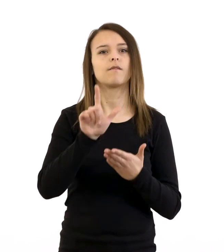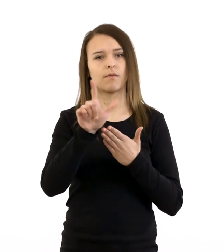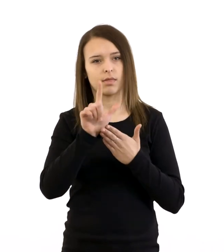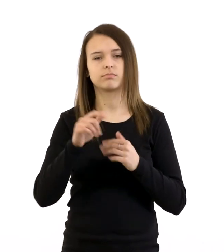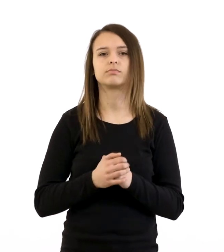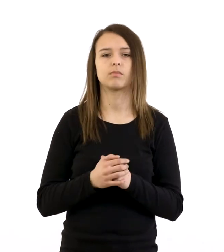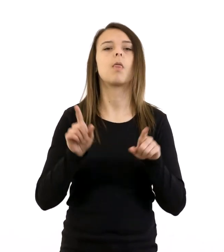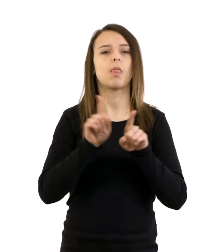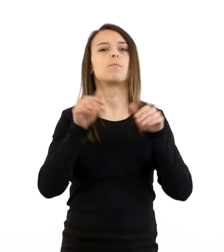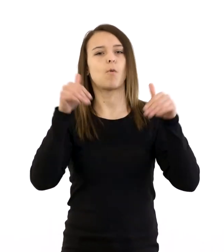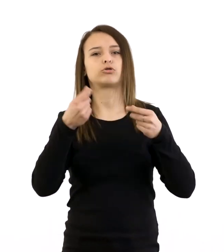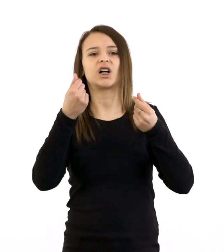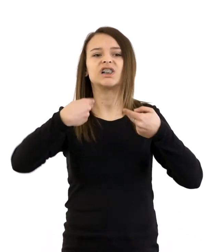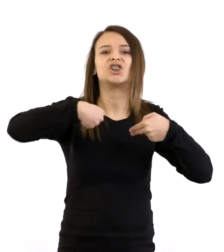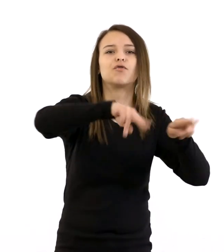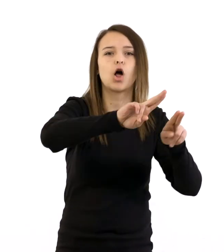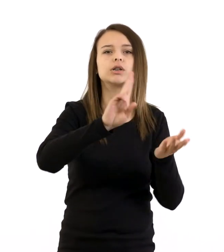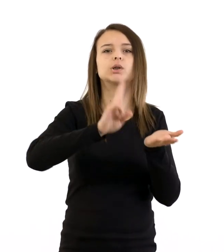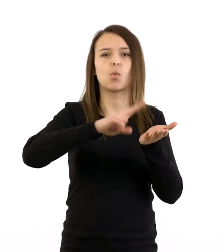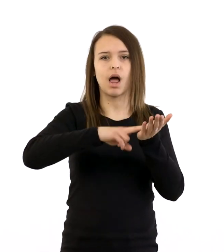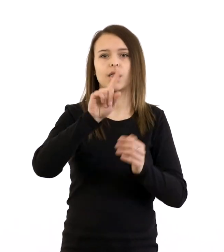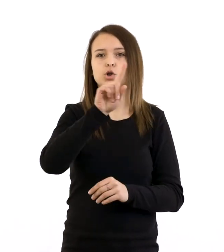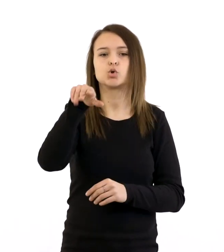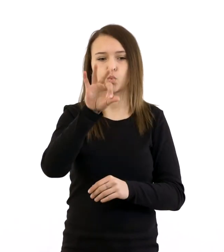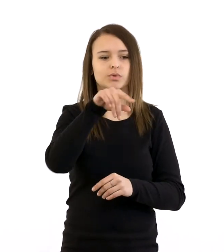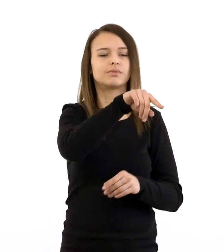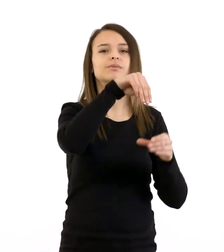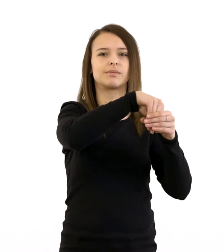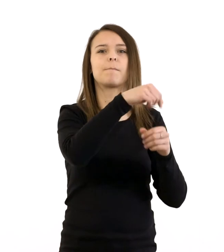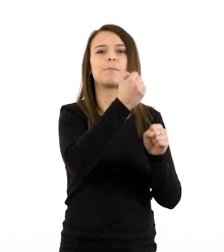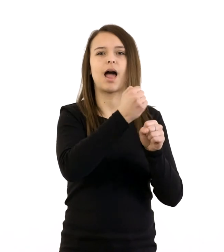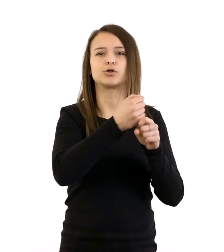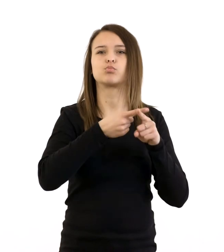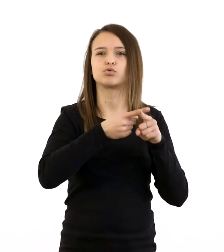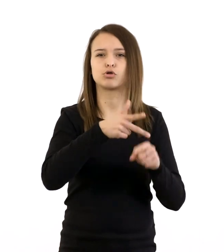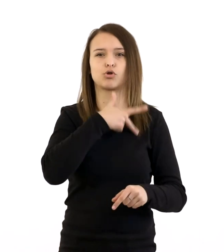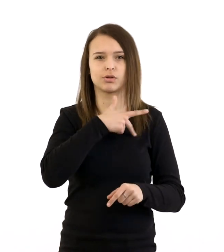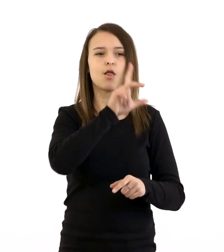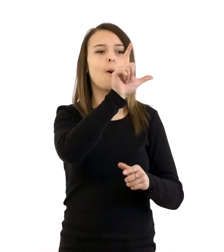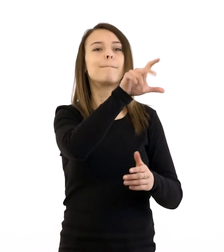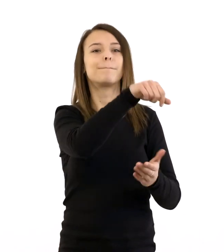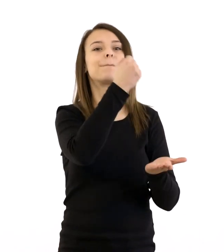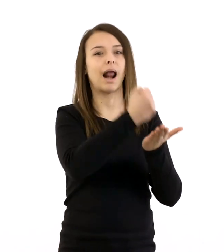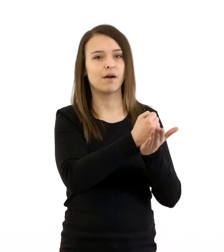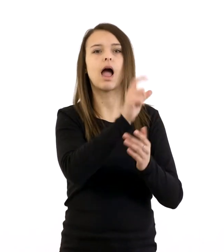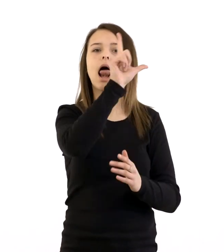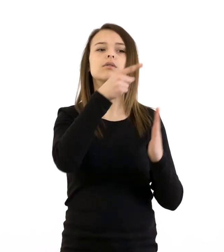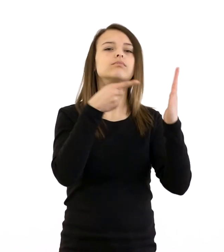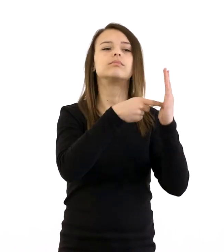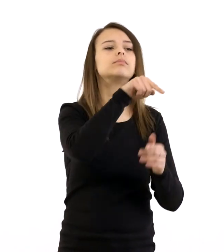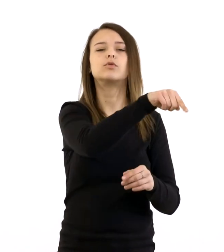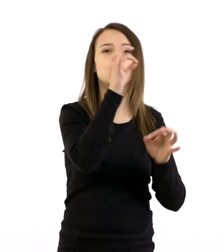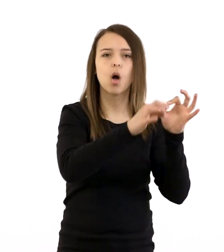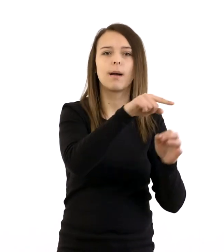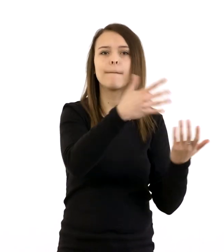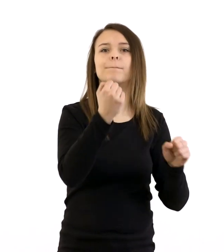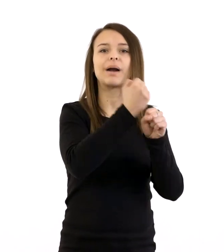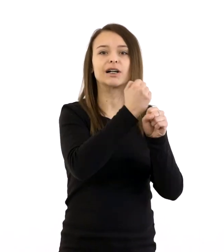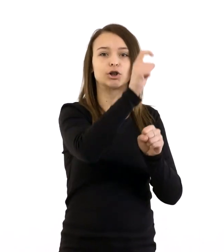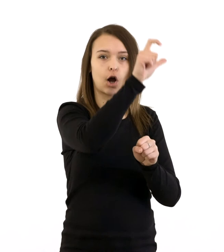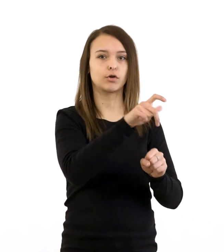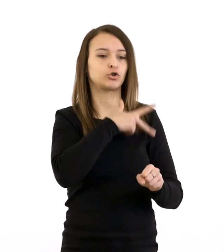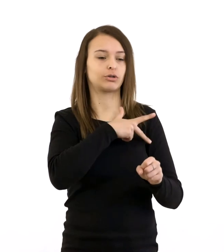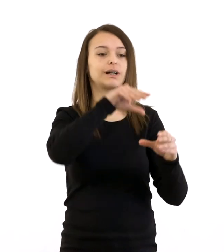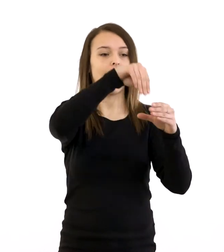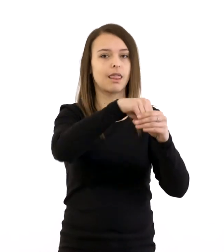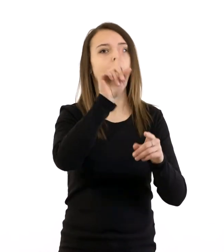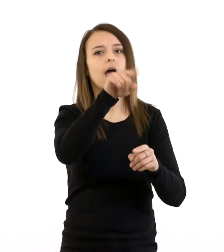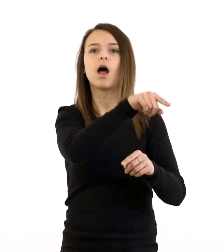12. możliwość refundacji składek ZUS w spółdzielni osób prawnych – dotyczy to pracowników spółdzielni,